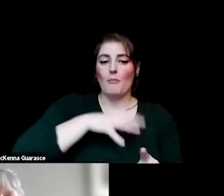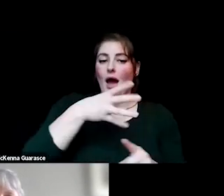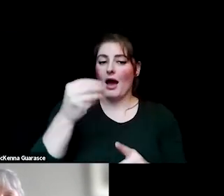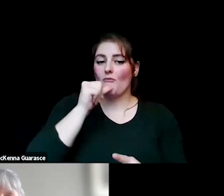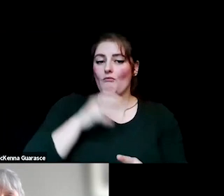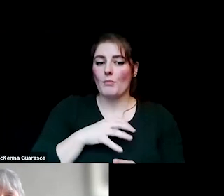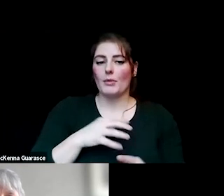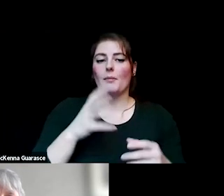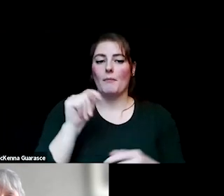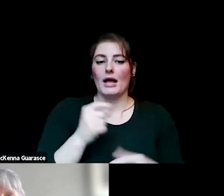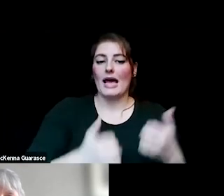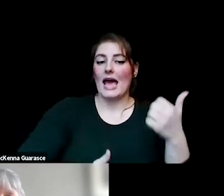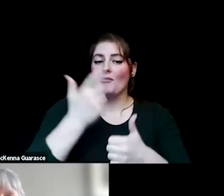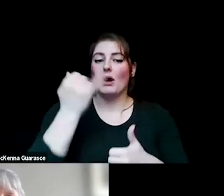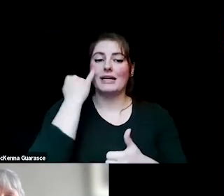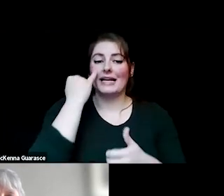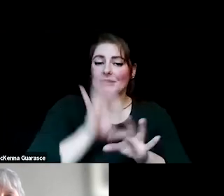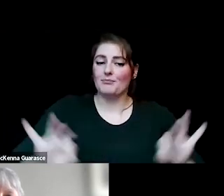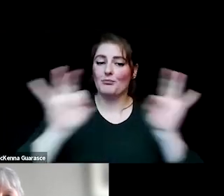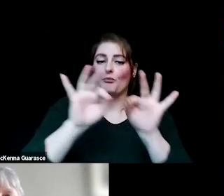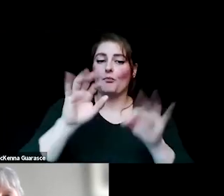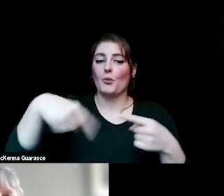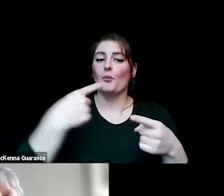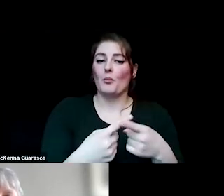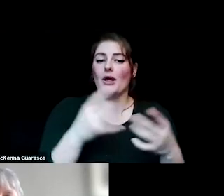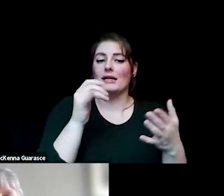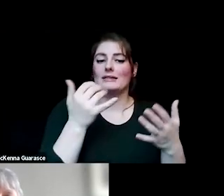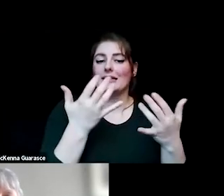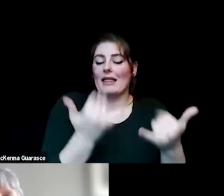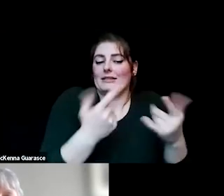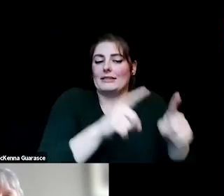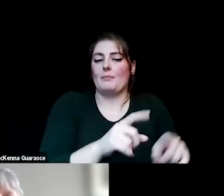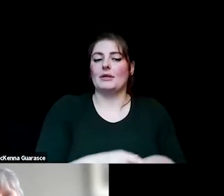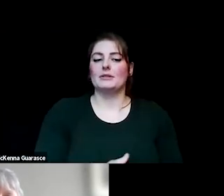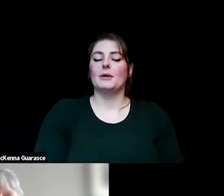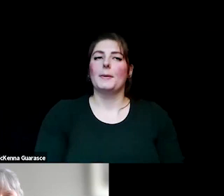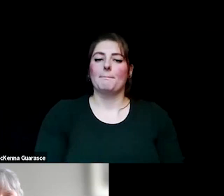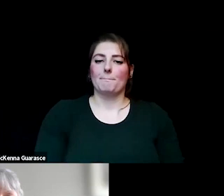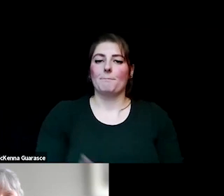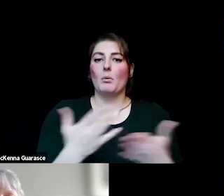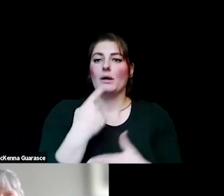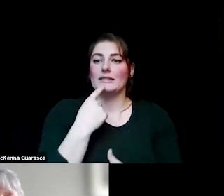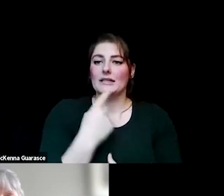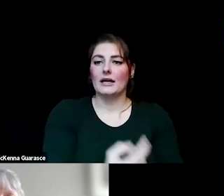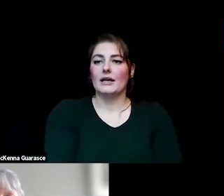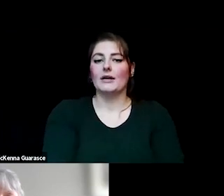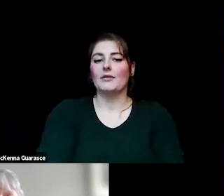Pero todos son importantes cuando se trata de esto. Y yo diría que lo mejor que podemos hacer